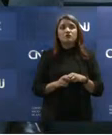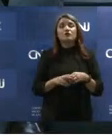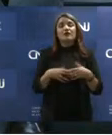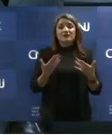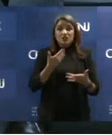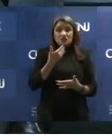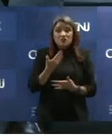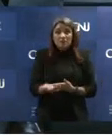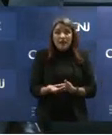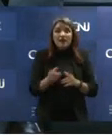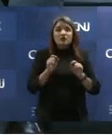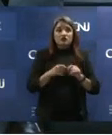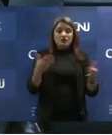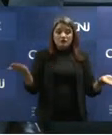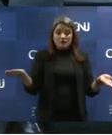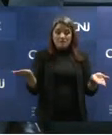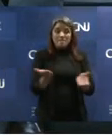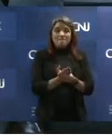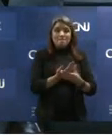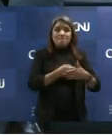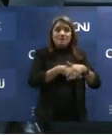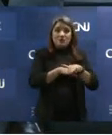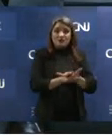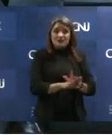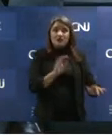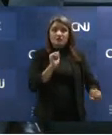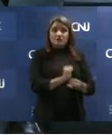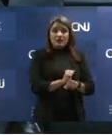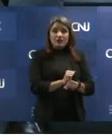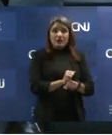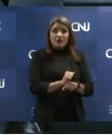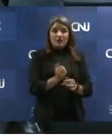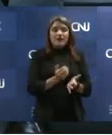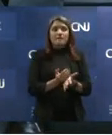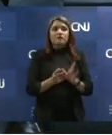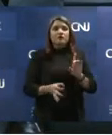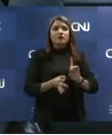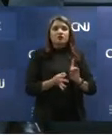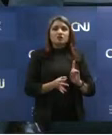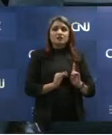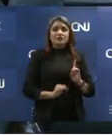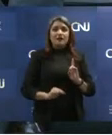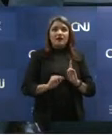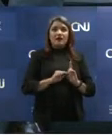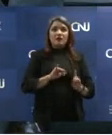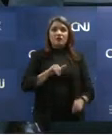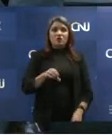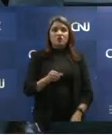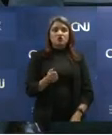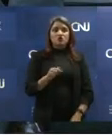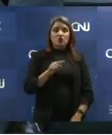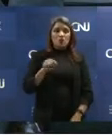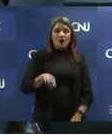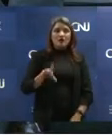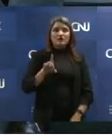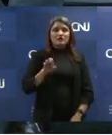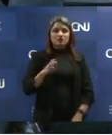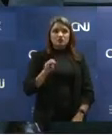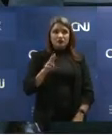Na origem do desembargador João de Brito, que eu peço licença para ler rapidamente apenas um trecho do voto.